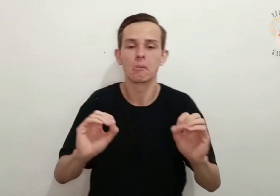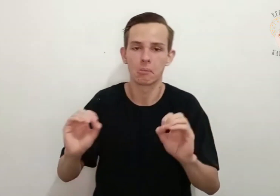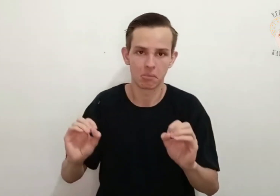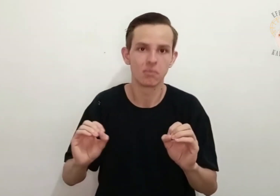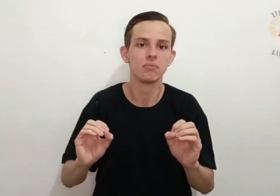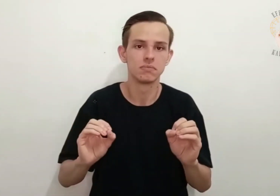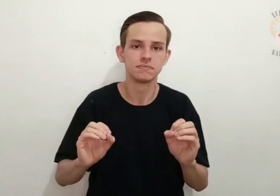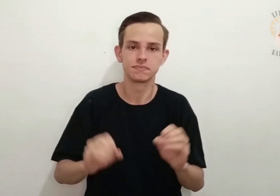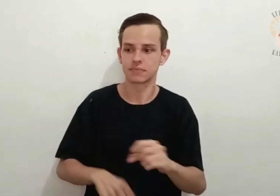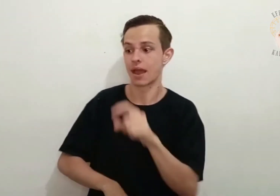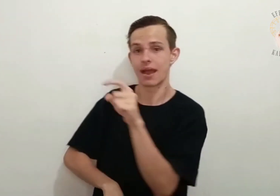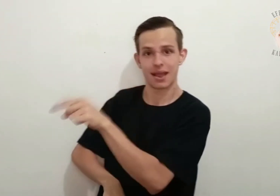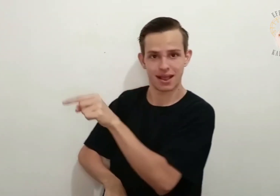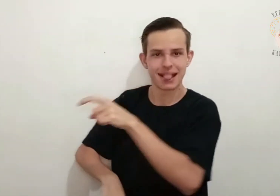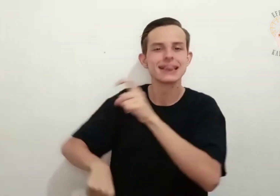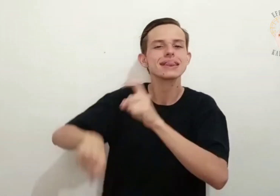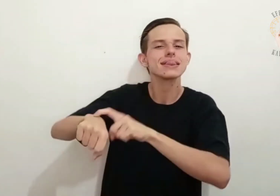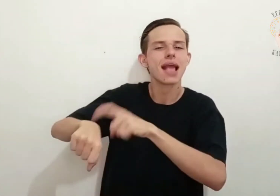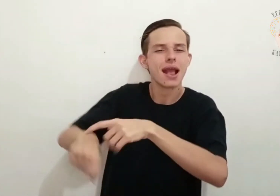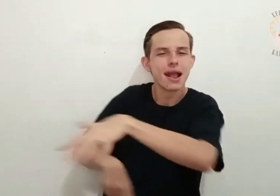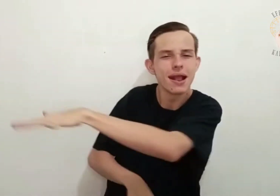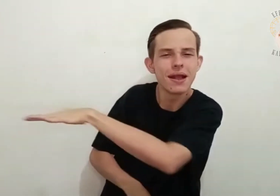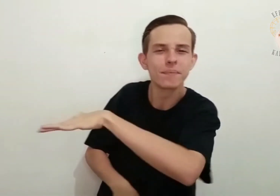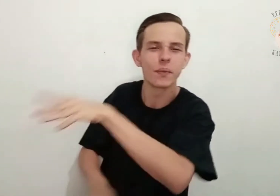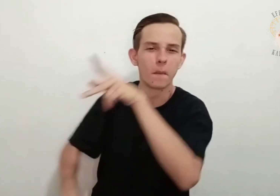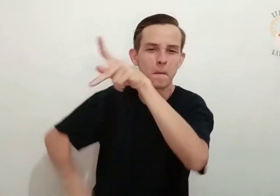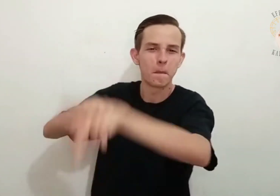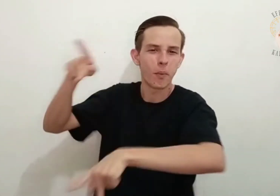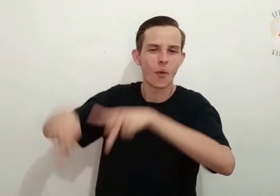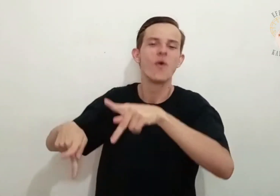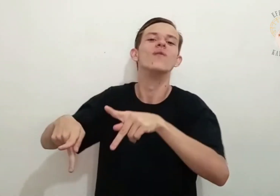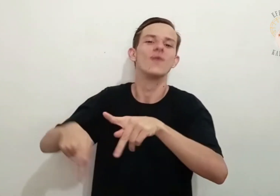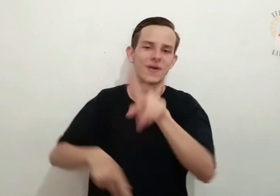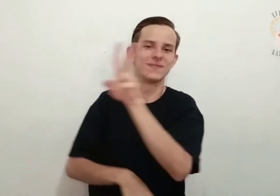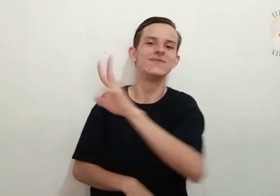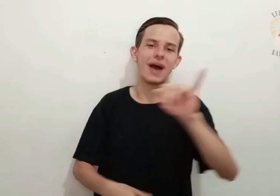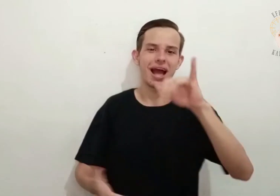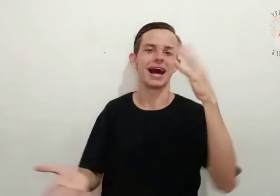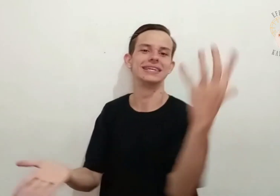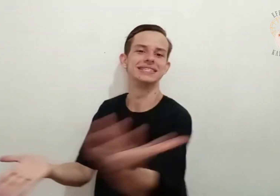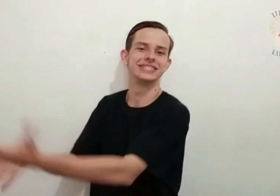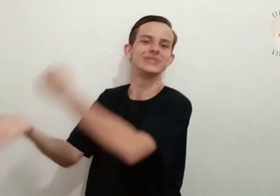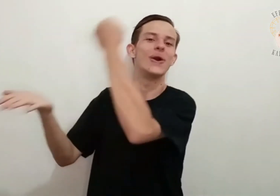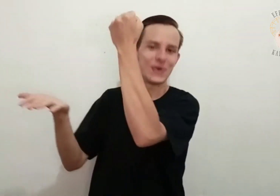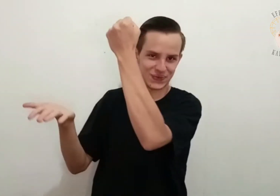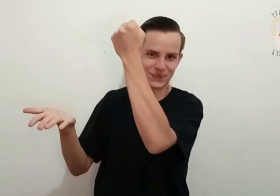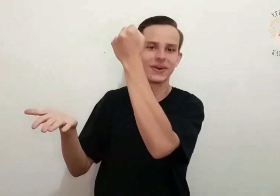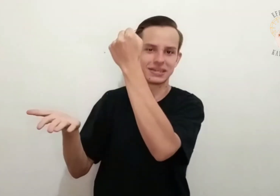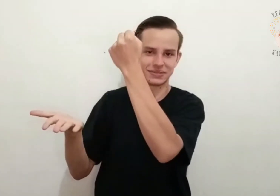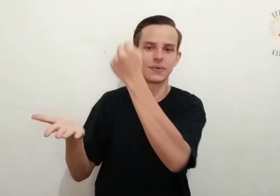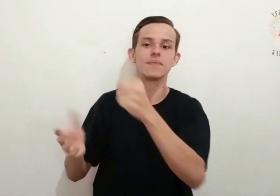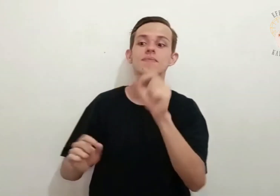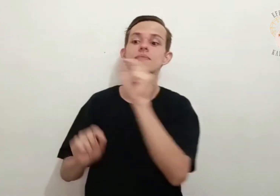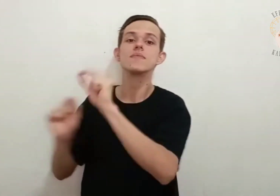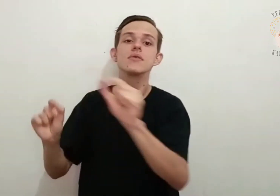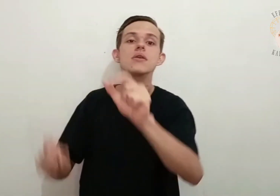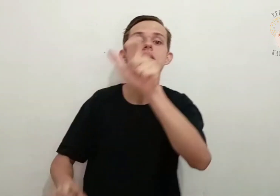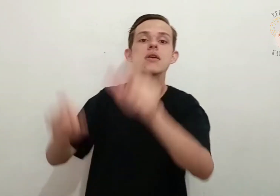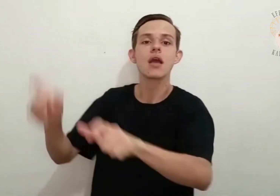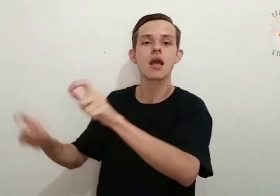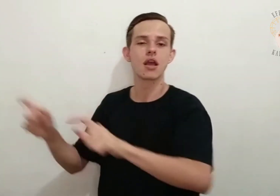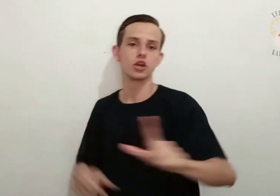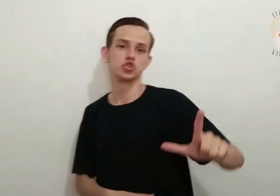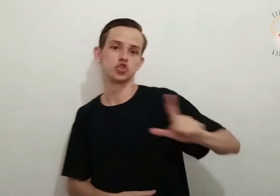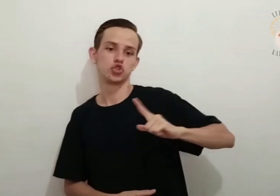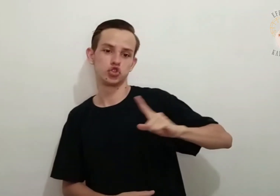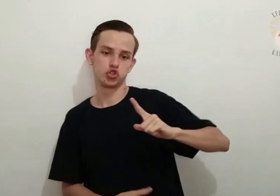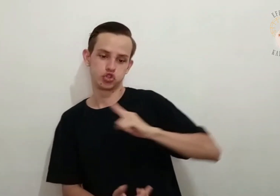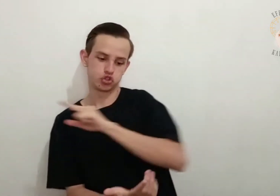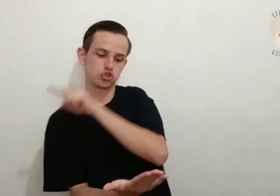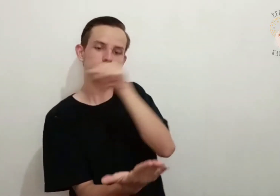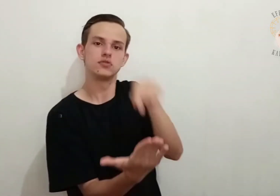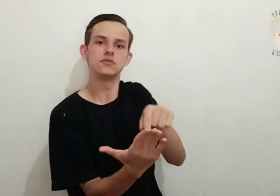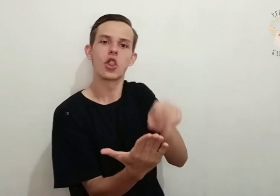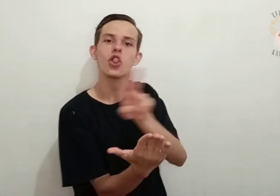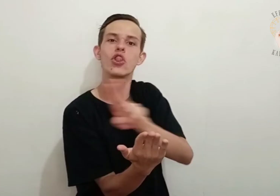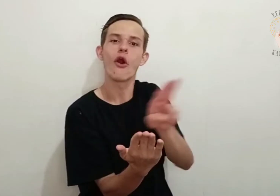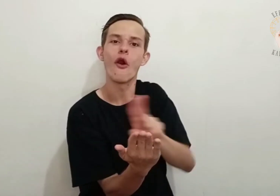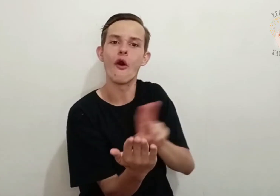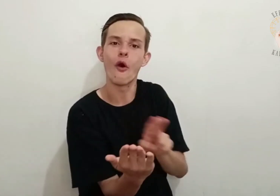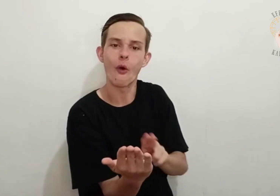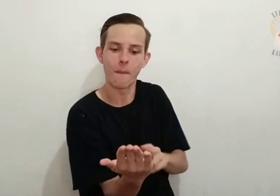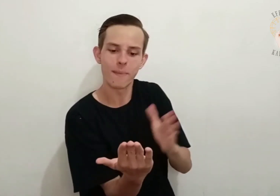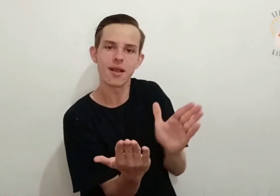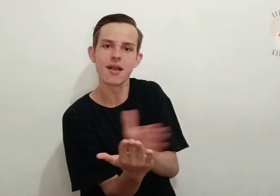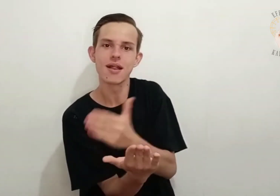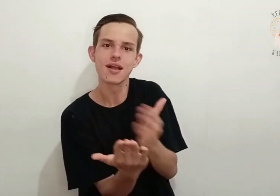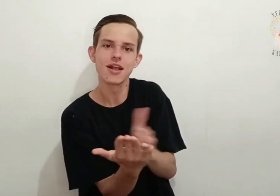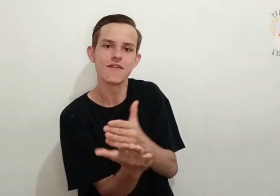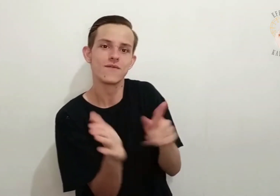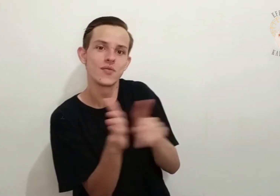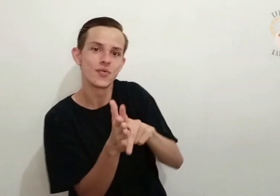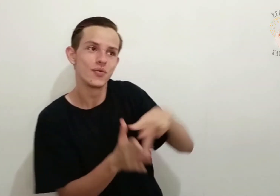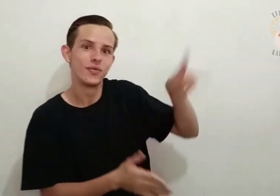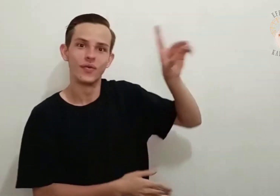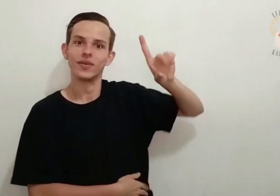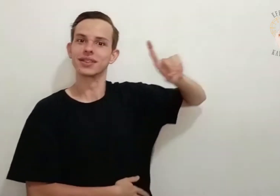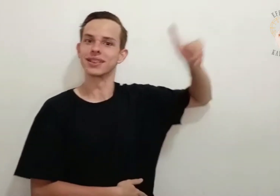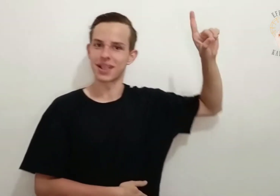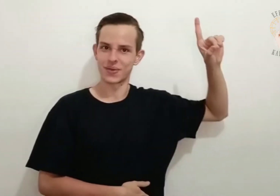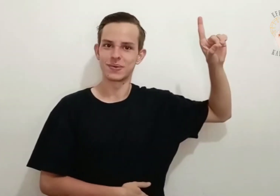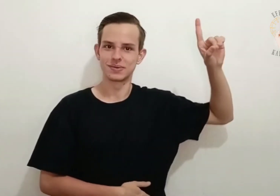Mas, nesse tempo, teu povo será salvo, todos os que se acharem inscritos Livro.